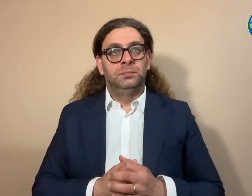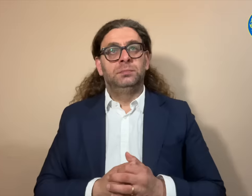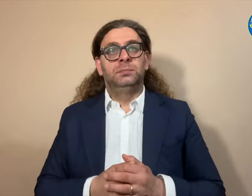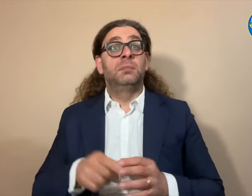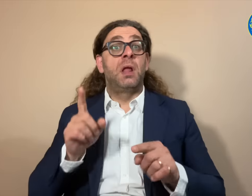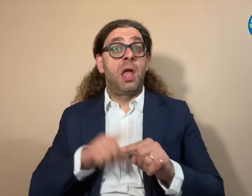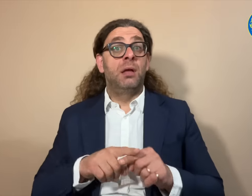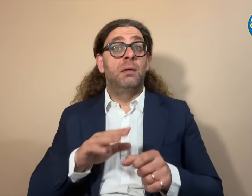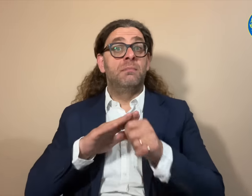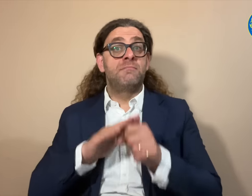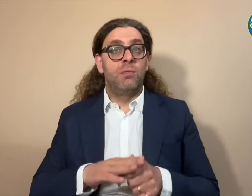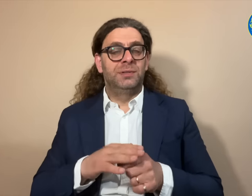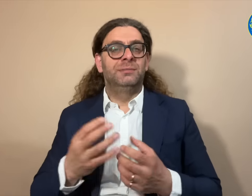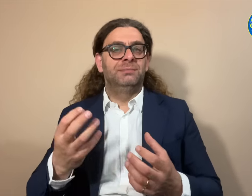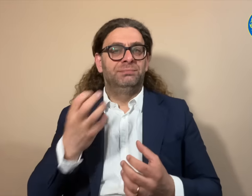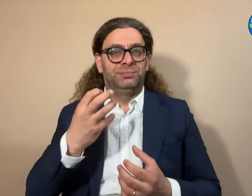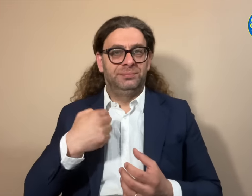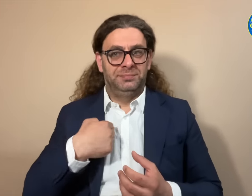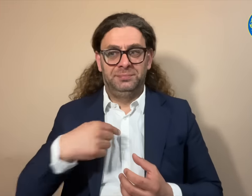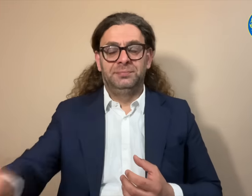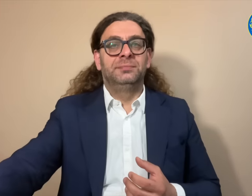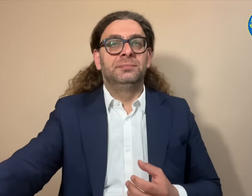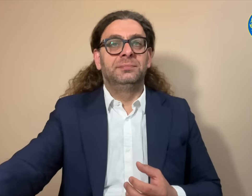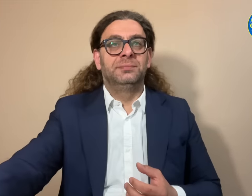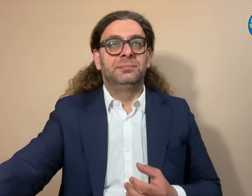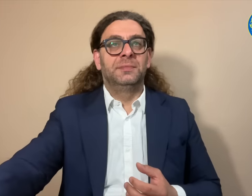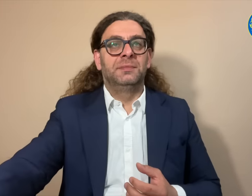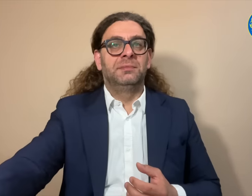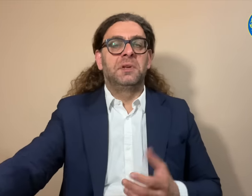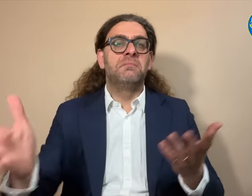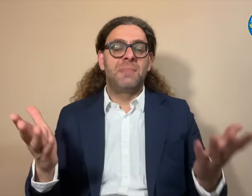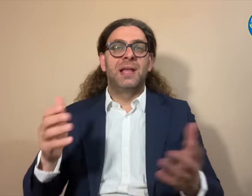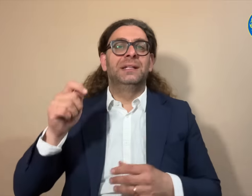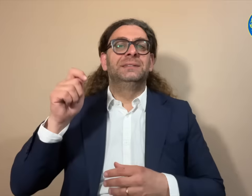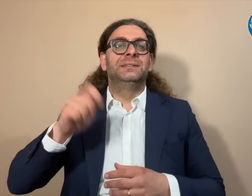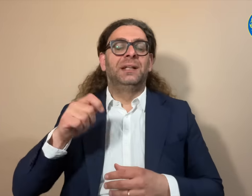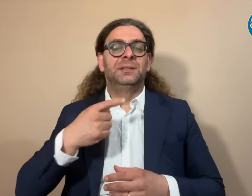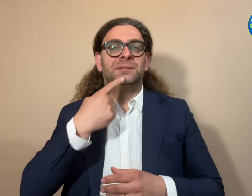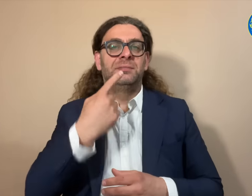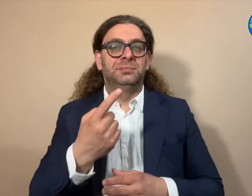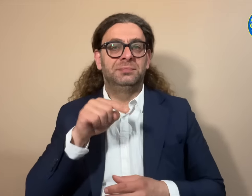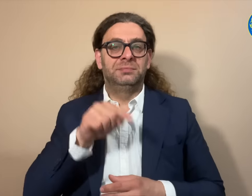La denuncia per mobbing ha fatto riferimento anche alla nostra successiva dirigenza,